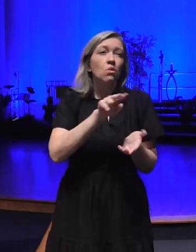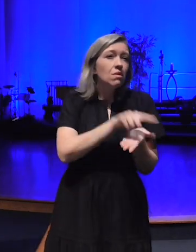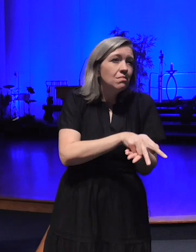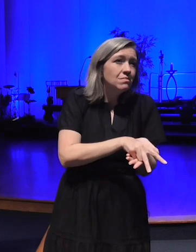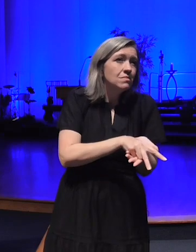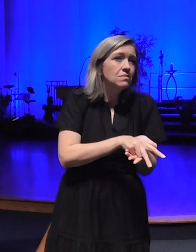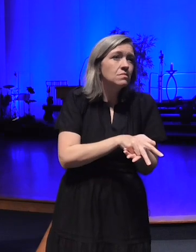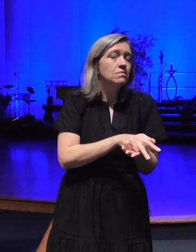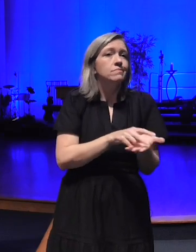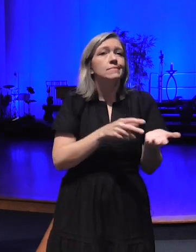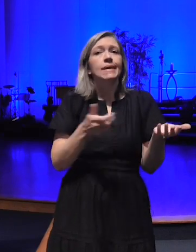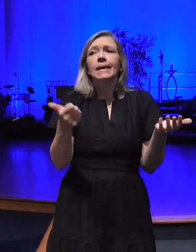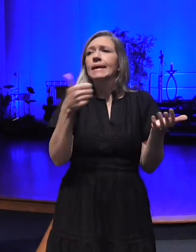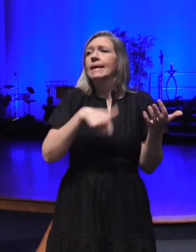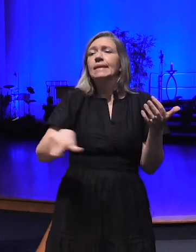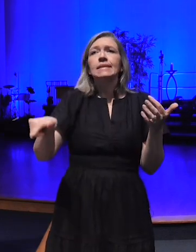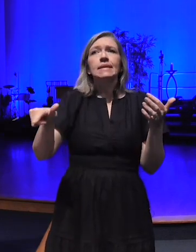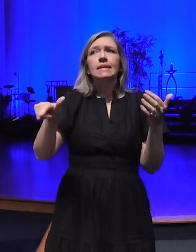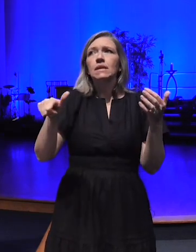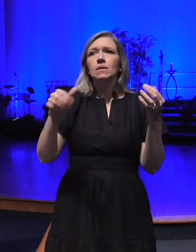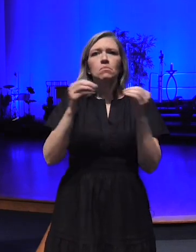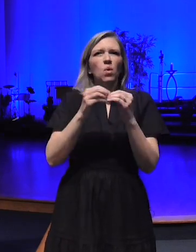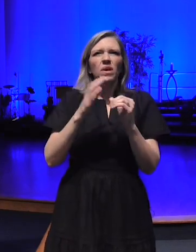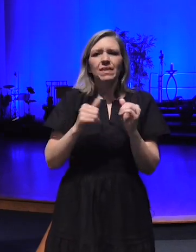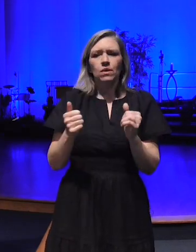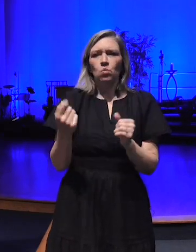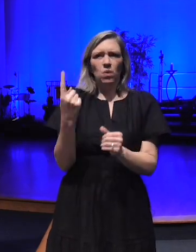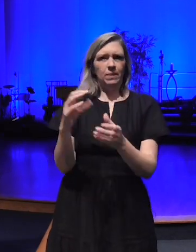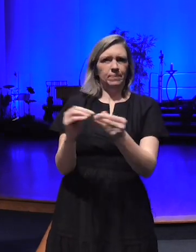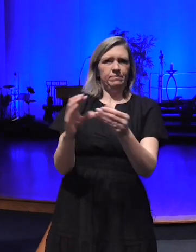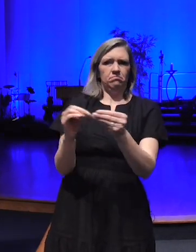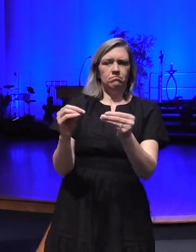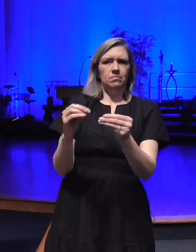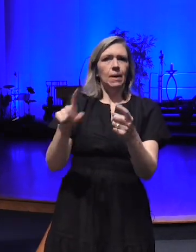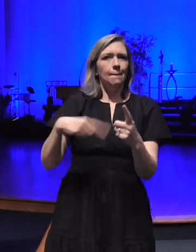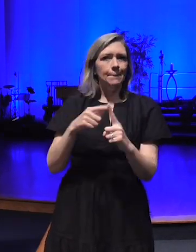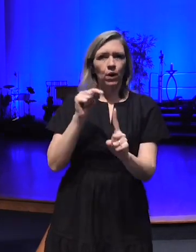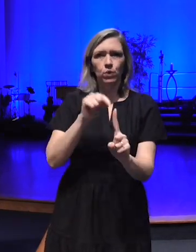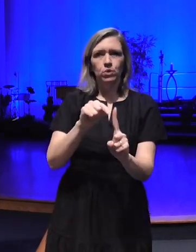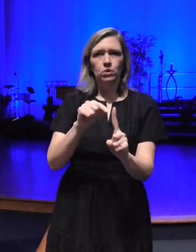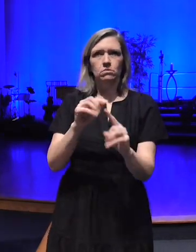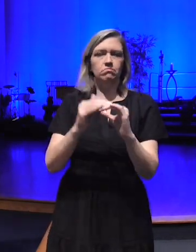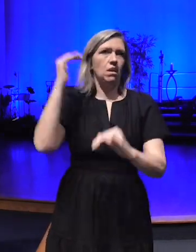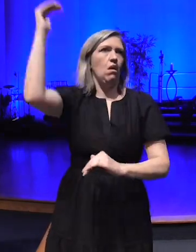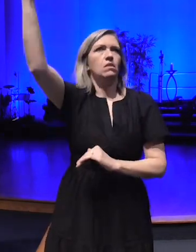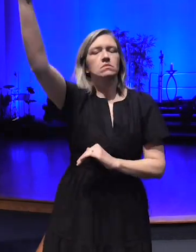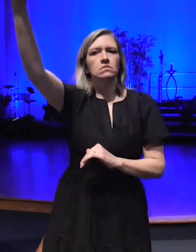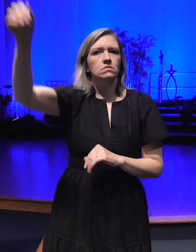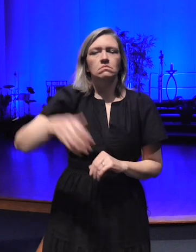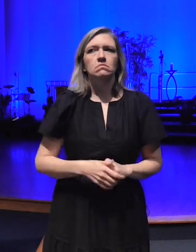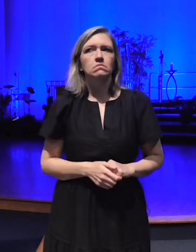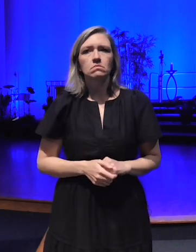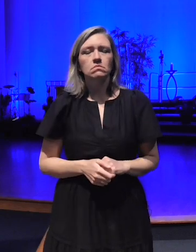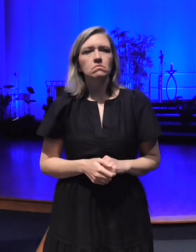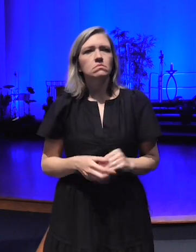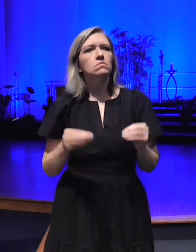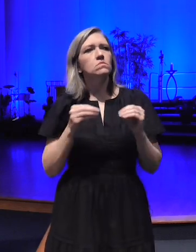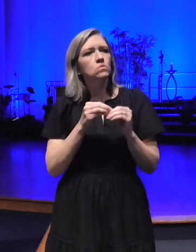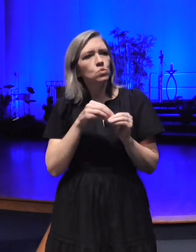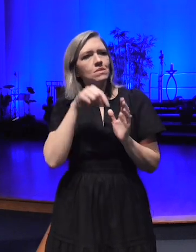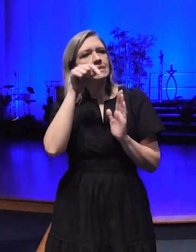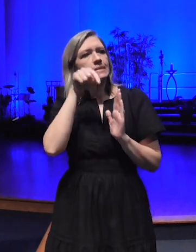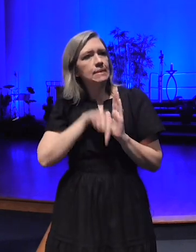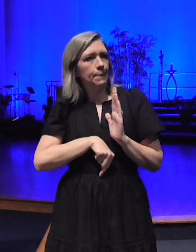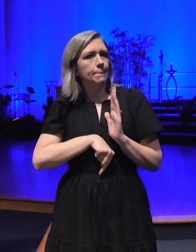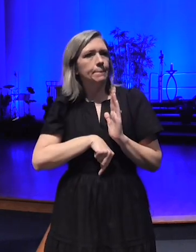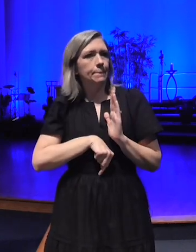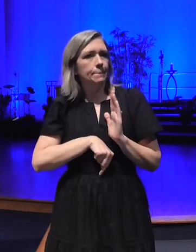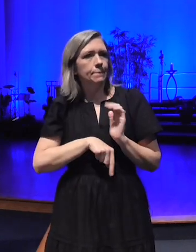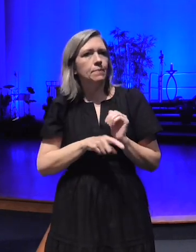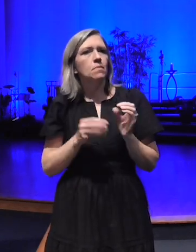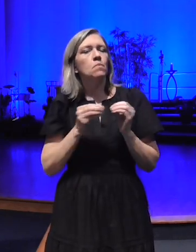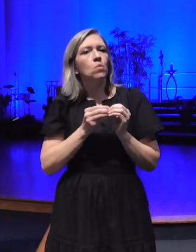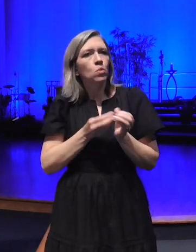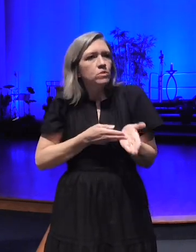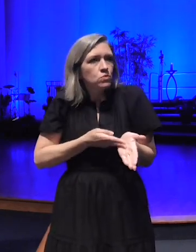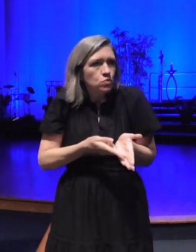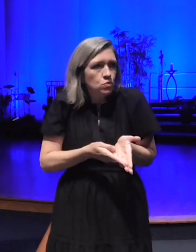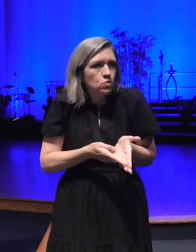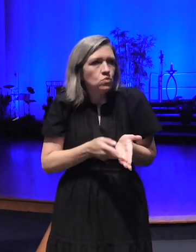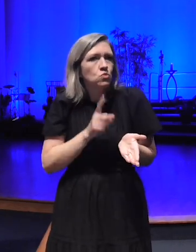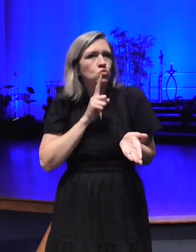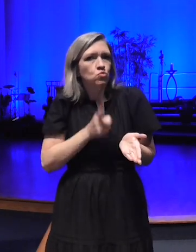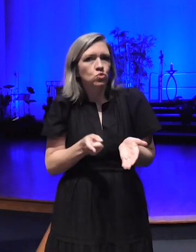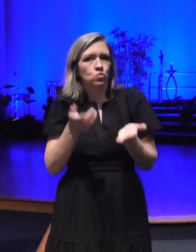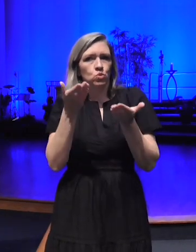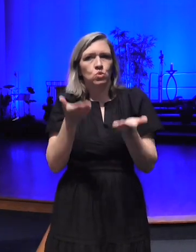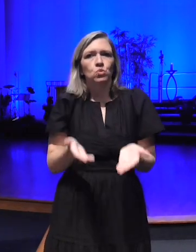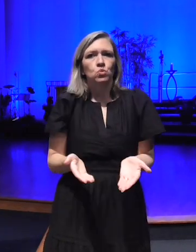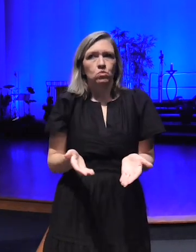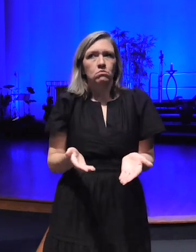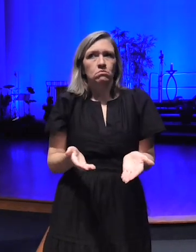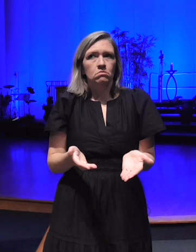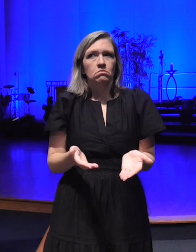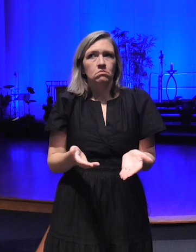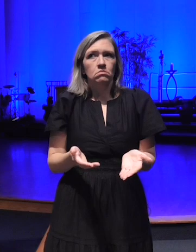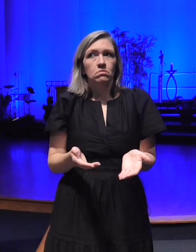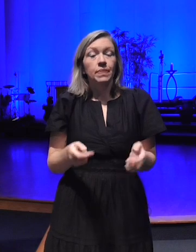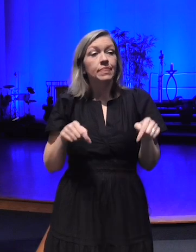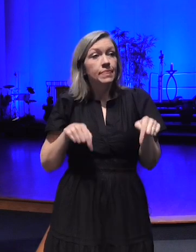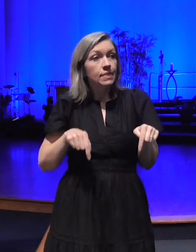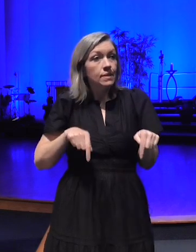. he dicho alguna vez sobre ti, hay un tú más profundo y verdadero y este tú más profundo y verdadero está hecho a